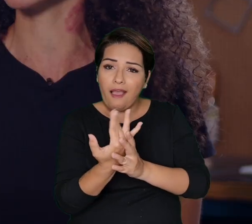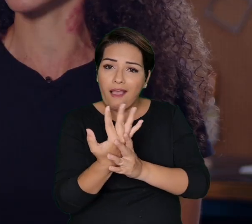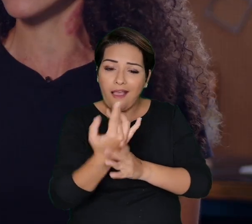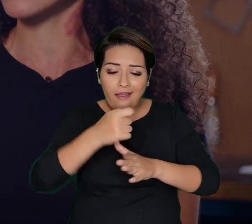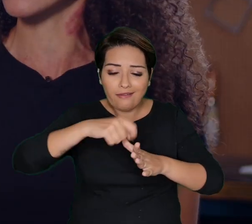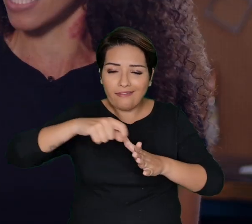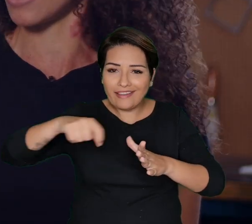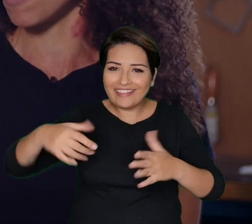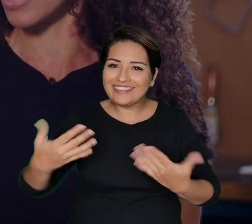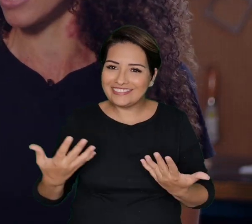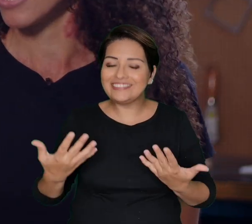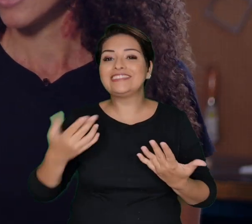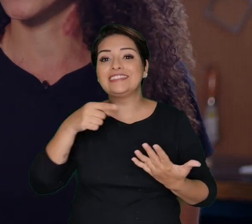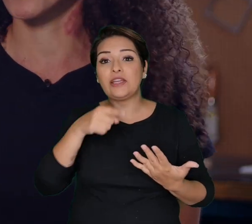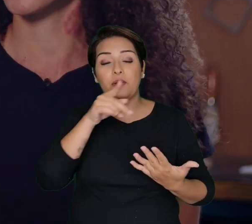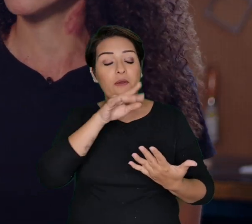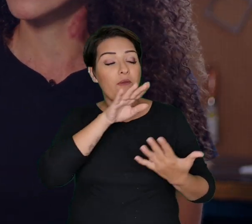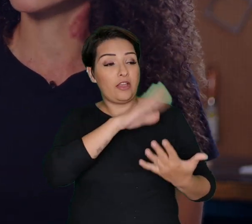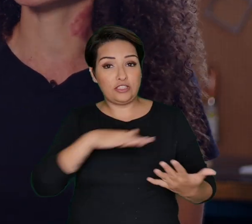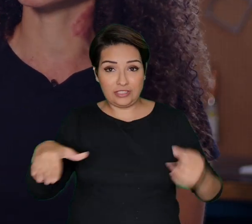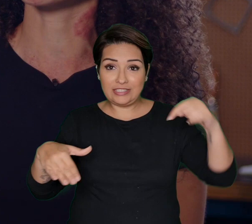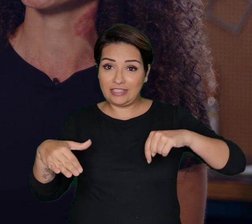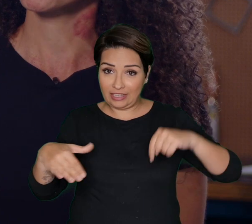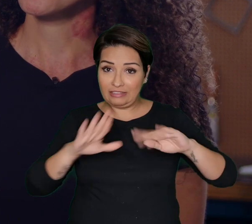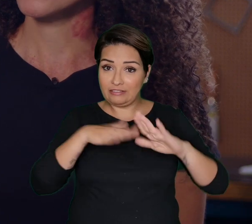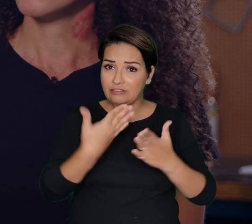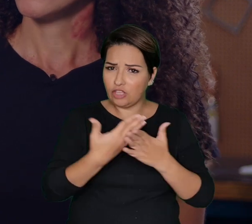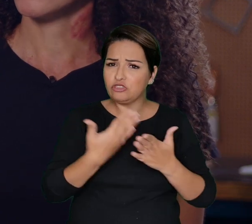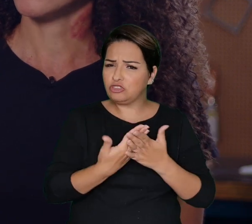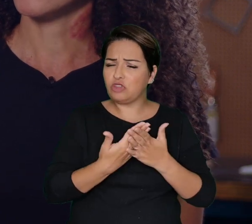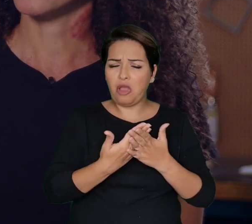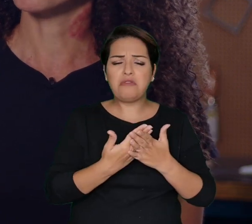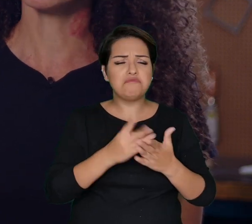As crianças aqui do Amorim já estão bastante